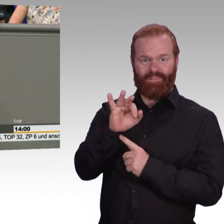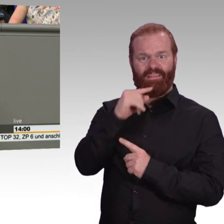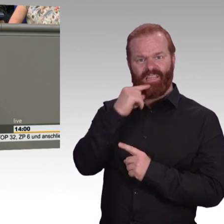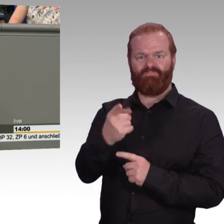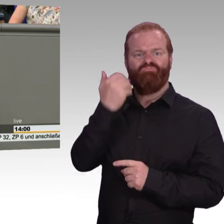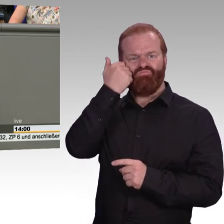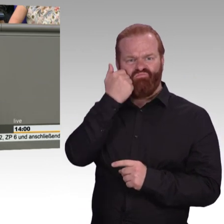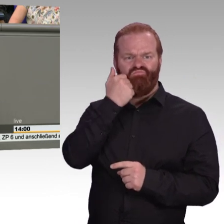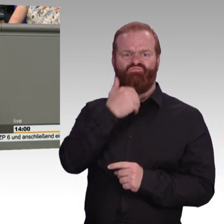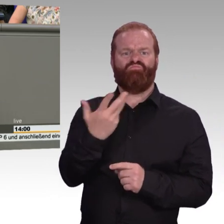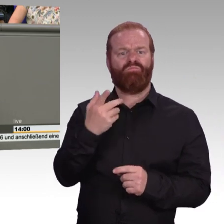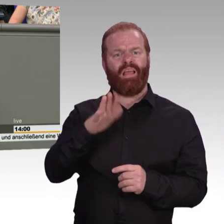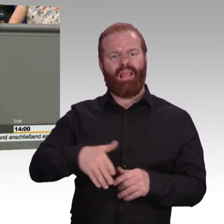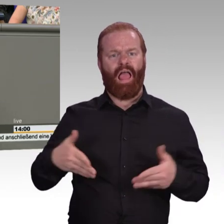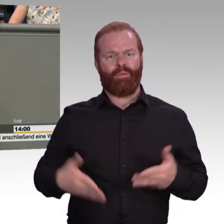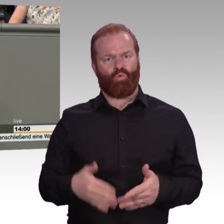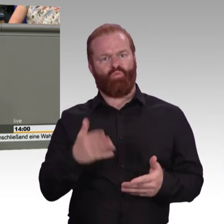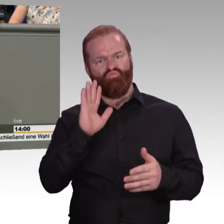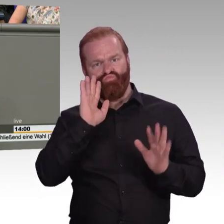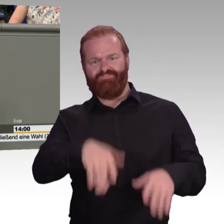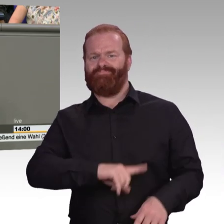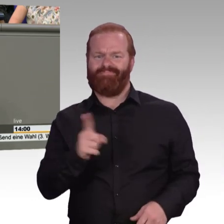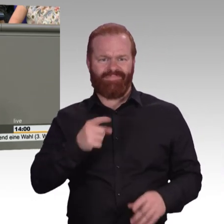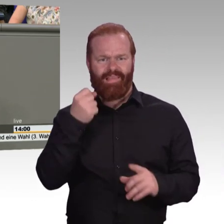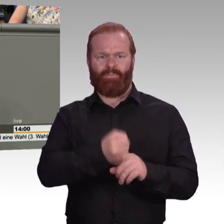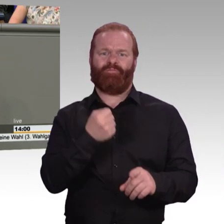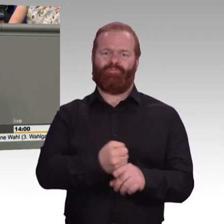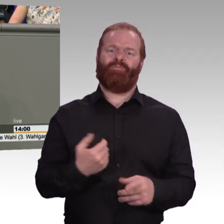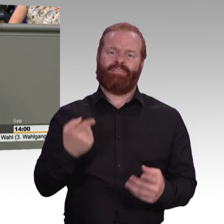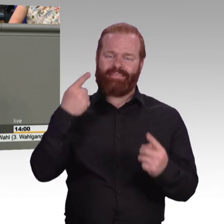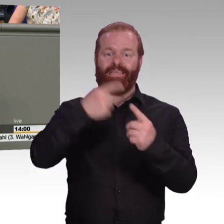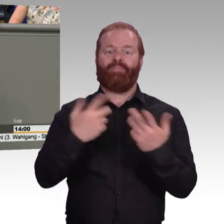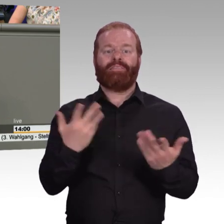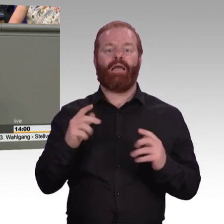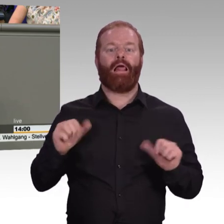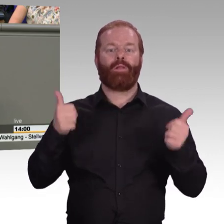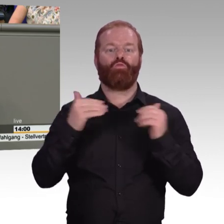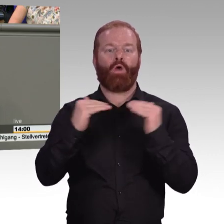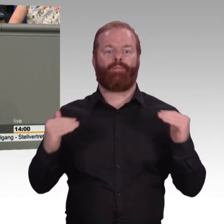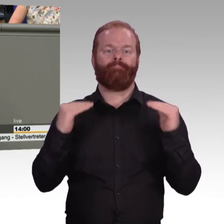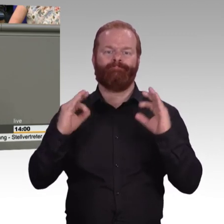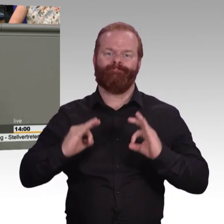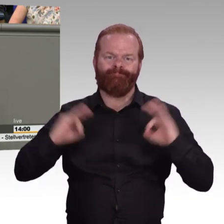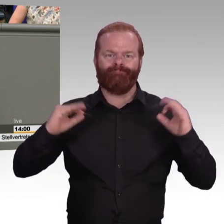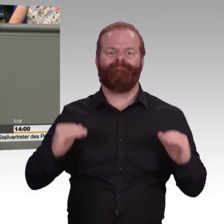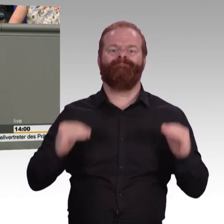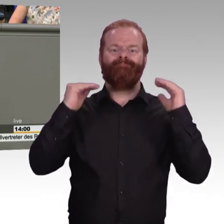Die Bundesregierung ist nicht in der Lage endlich mal ein wirksames Konzept gegen Kinderarmut vorzulegen.